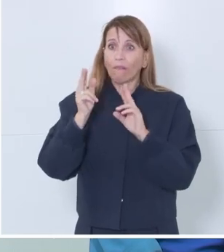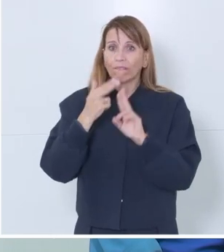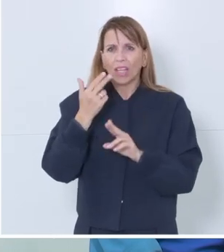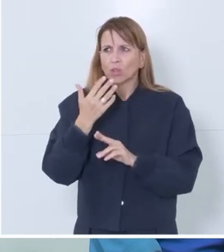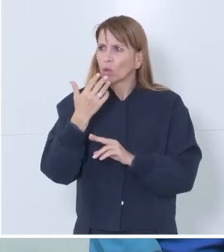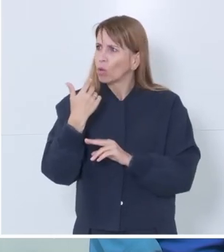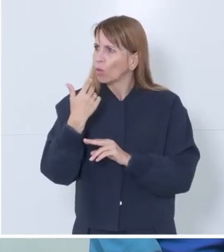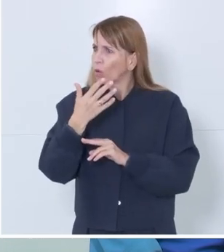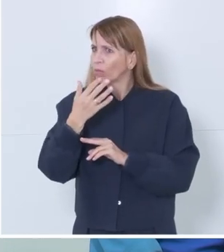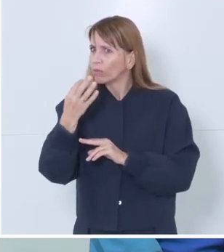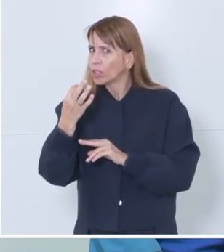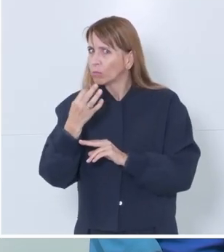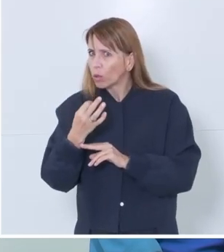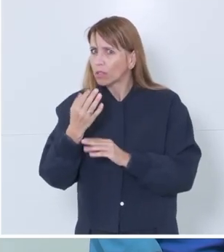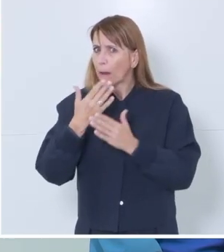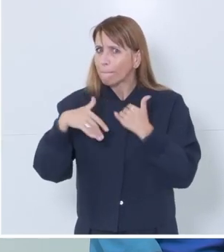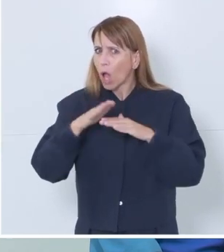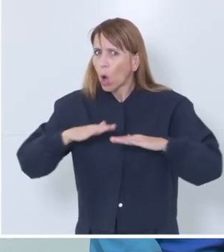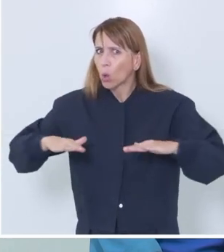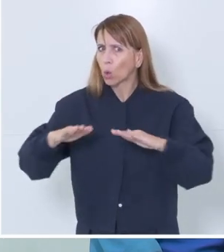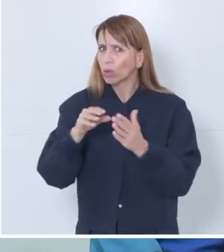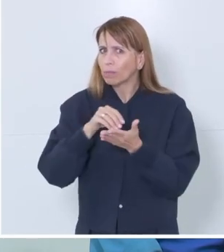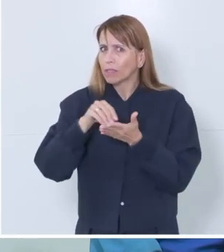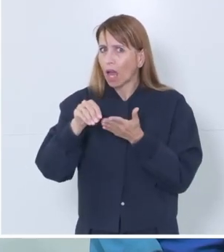richtig im Kopf hab, mehr Grundvergütung auch bekommen, sowohl die Grundwehrdiener